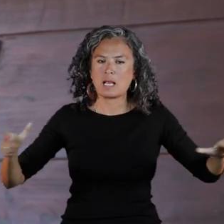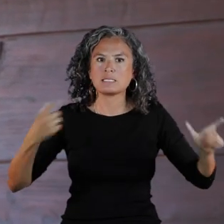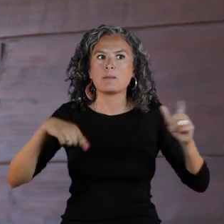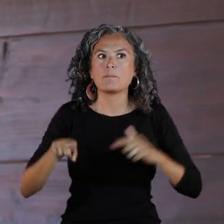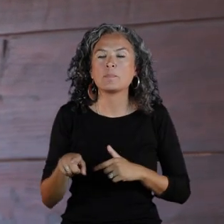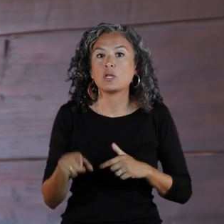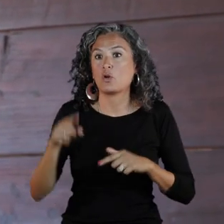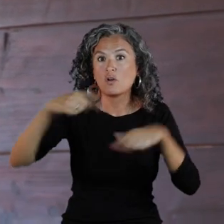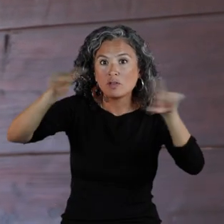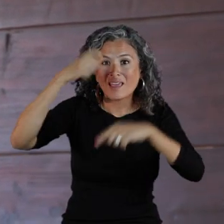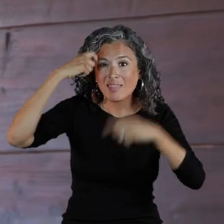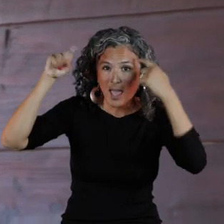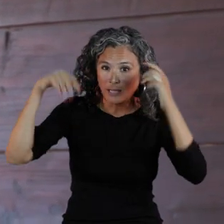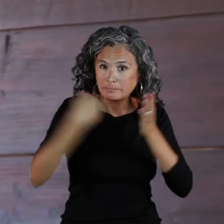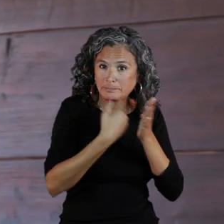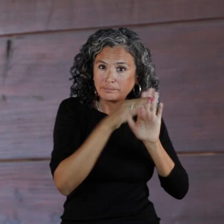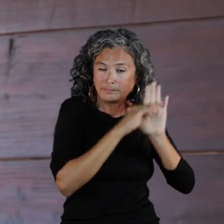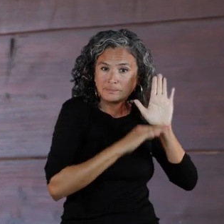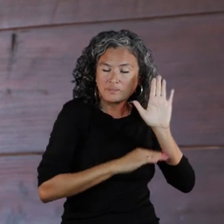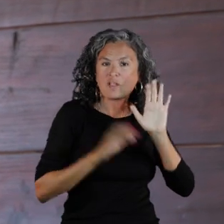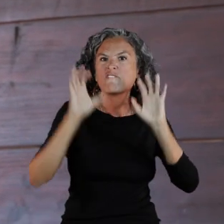Todas estas palabras que ustedes nos fueron diciendo, representan diferentes formas de